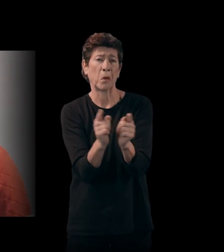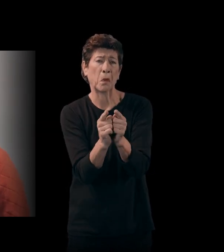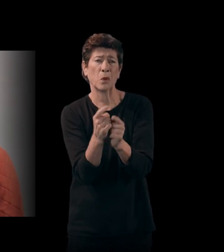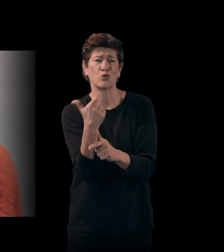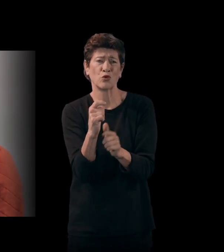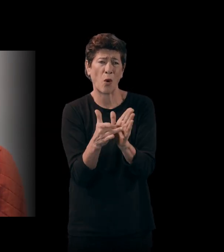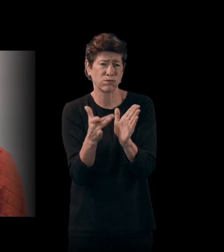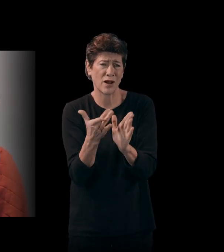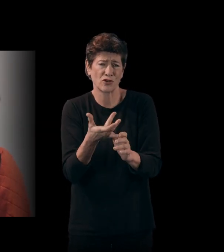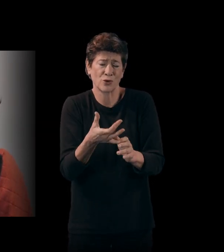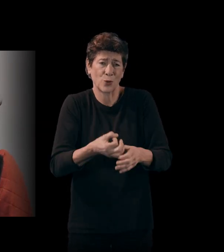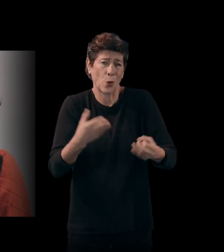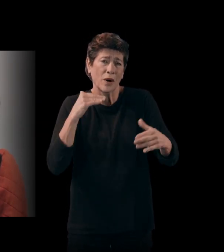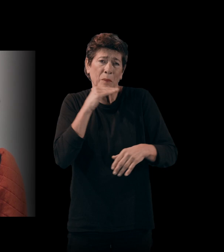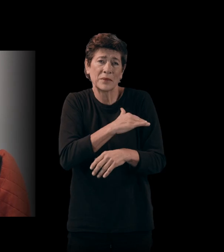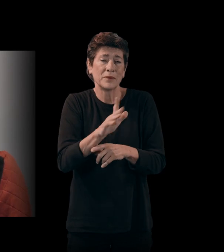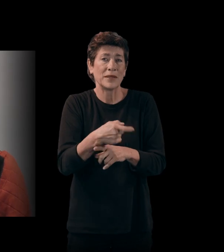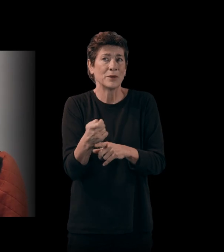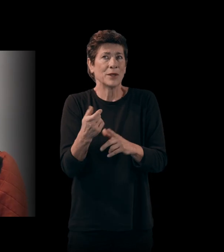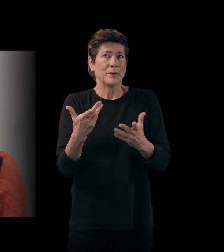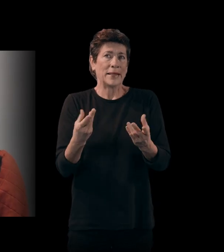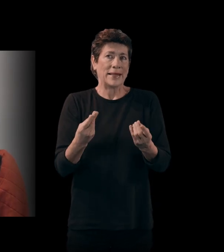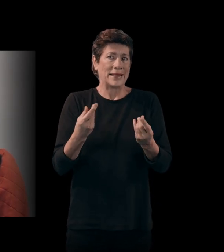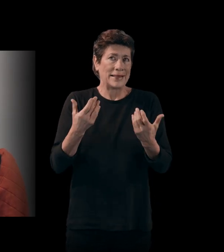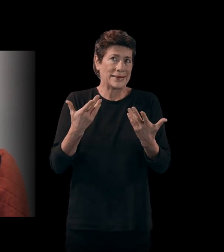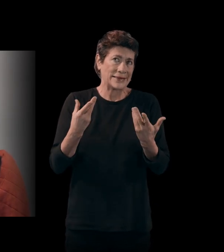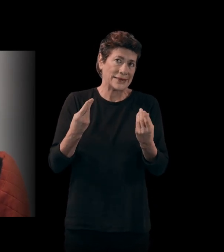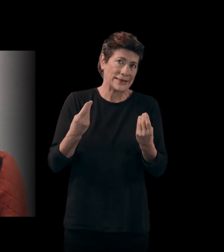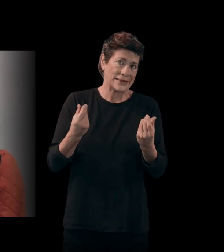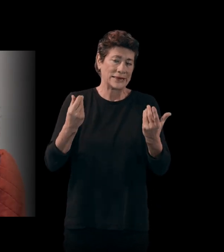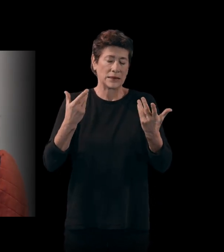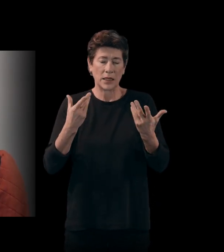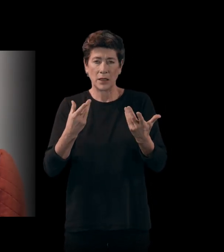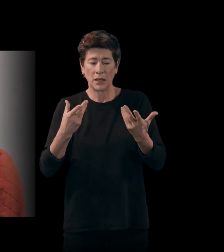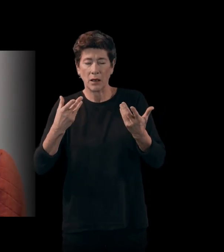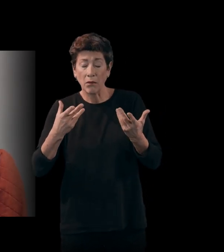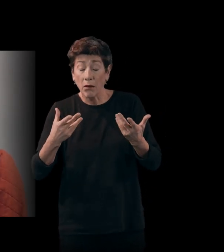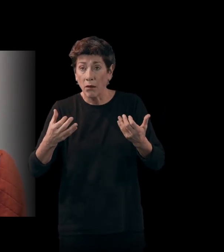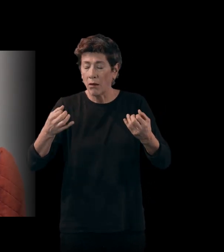Mais c'est un temps où aussi on se perd à ras du sol et en se perdant